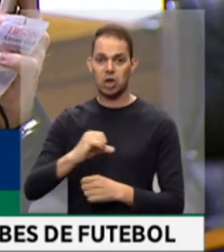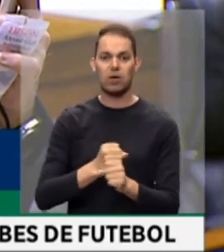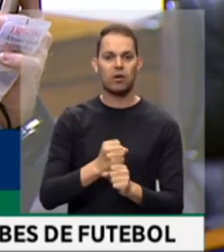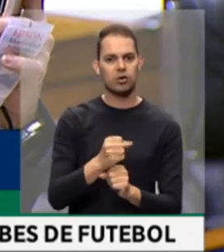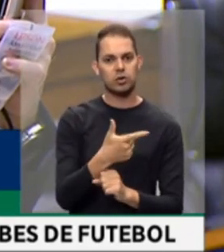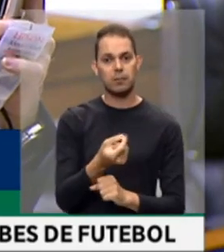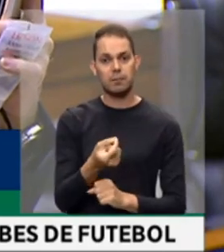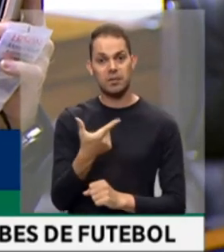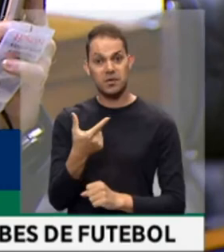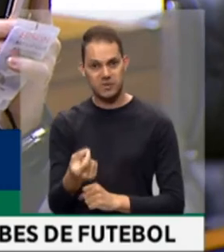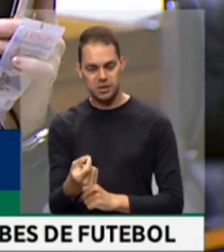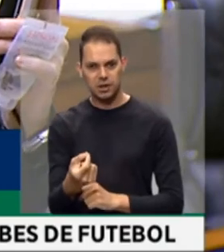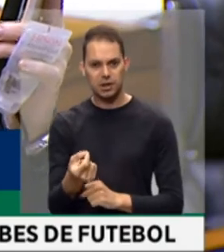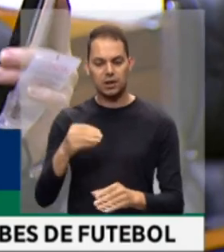DIRECIONAMENTO. INCLUSIVE O